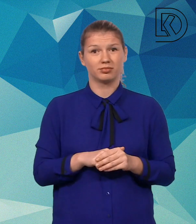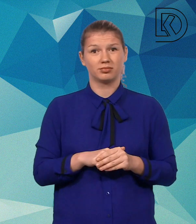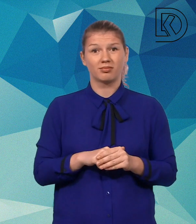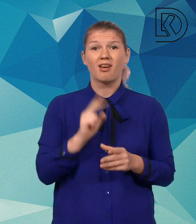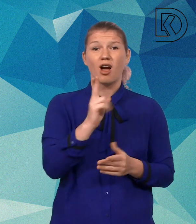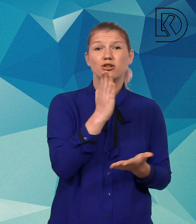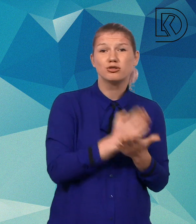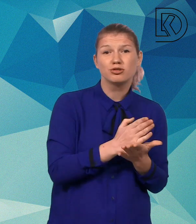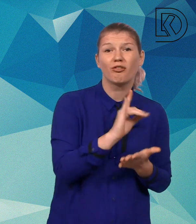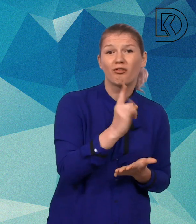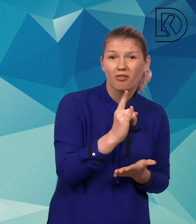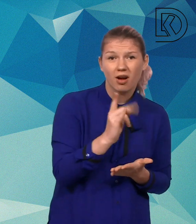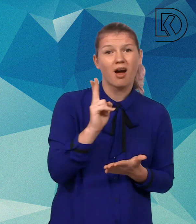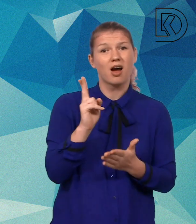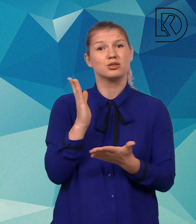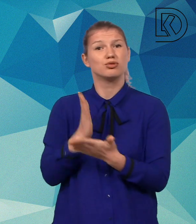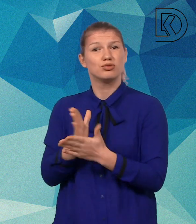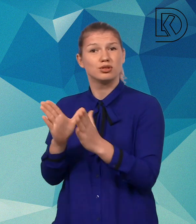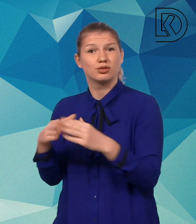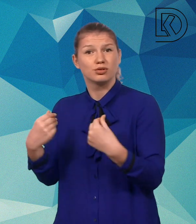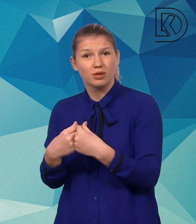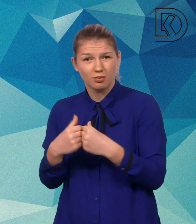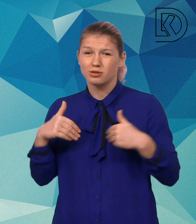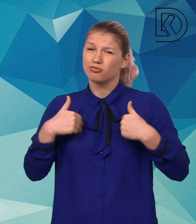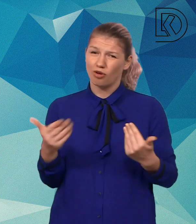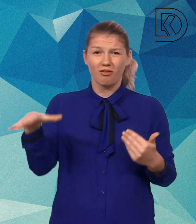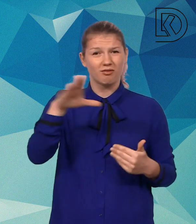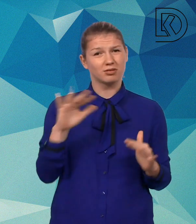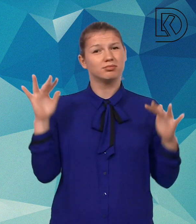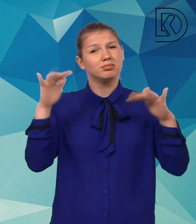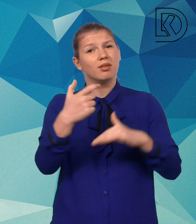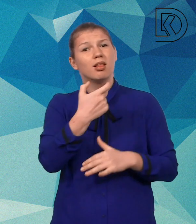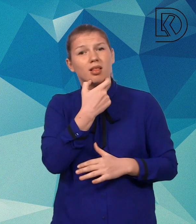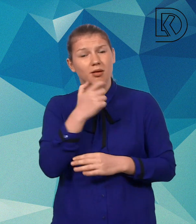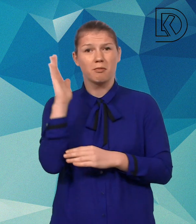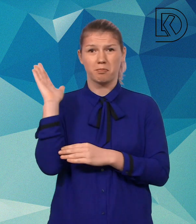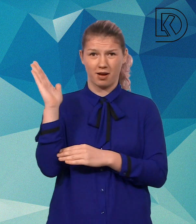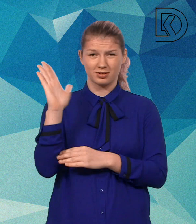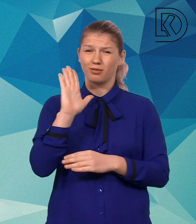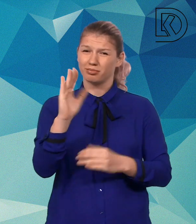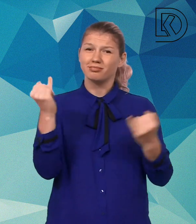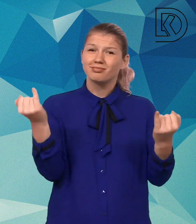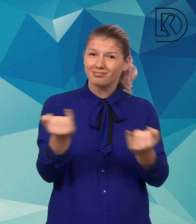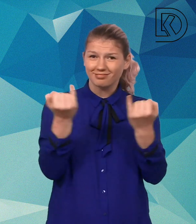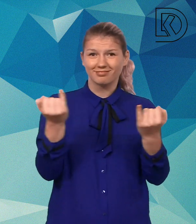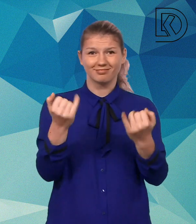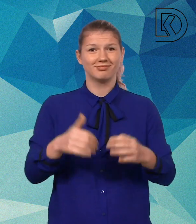Kas turite vaikų arba šeimą - rekomenduojame susirinkti pasižiūrėti šią paskaitą. Bus tikrai įdomu.